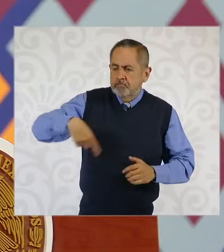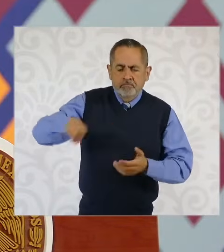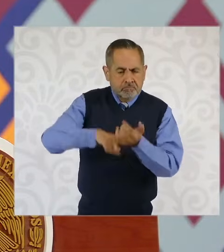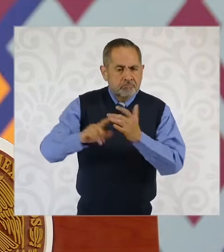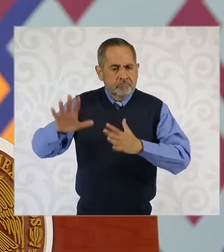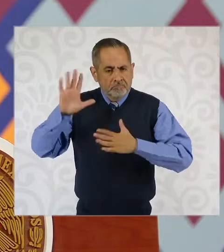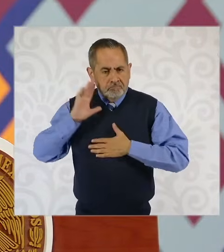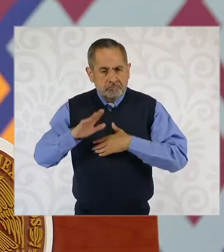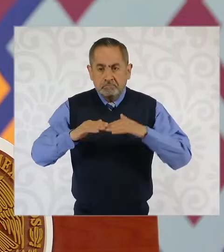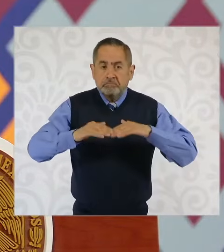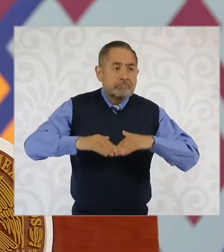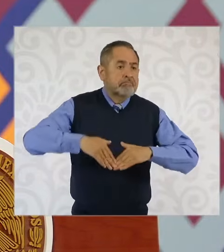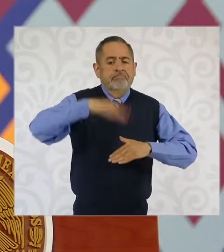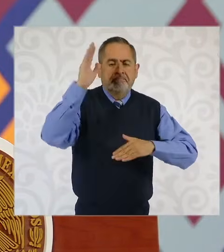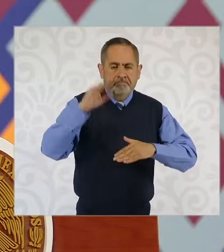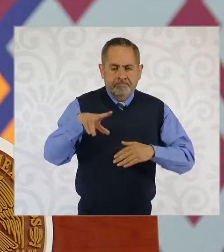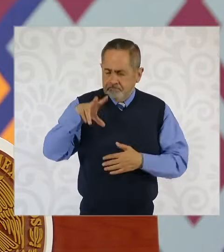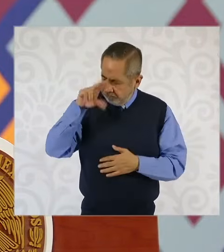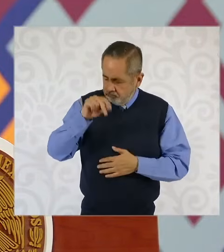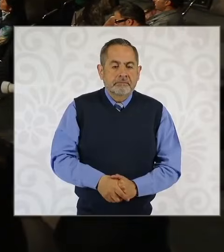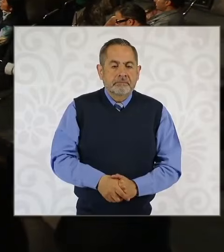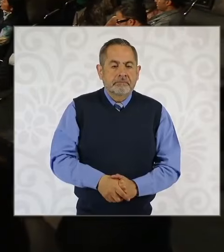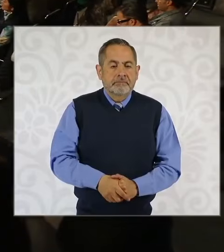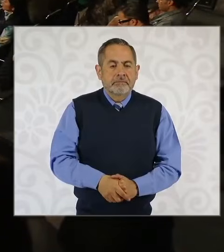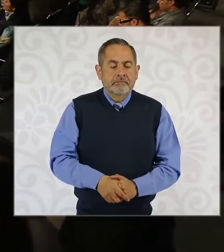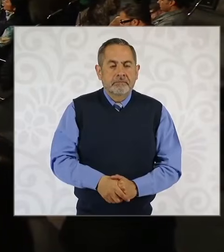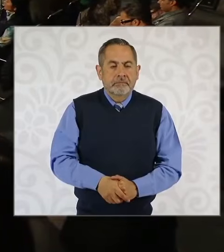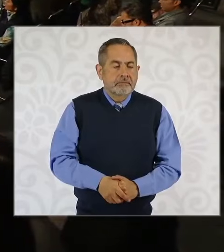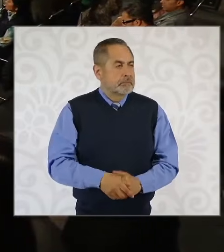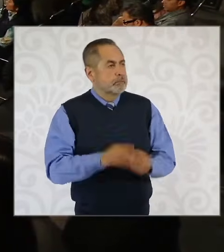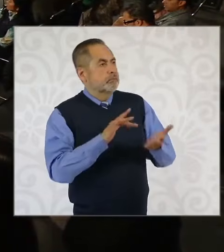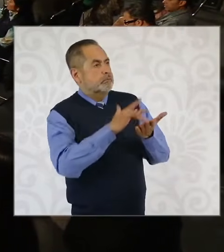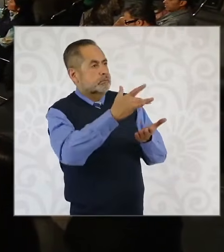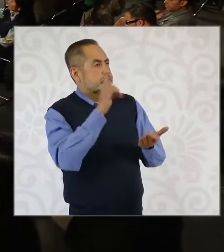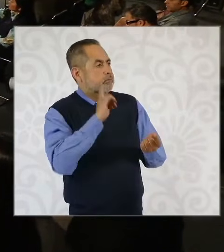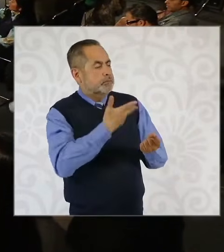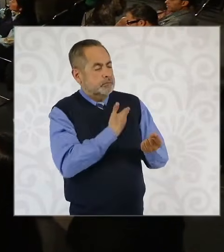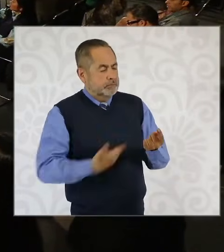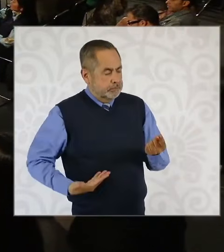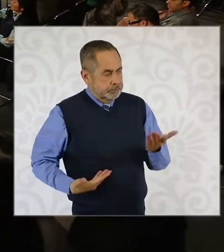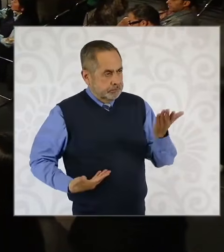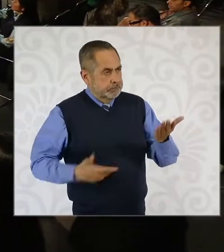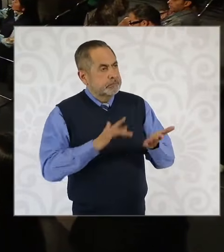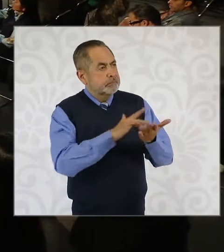es que no aumente de precio en términos reales Muchas gracias presidenta muy buenos días bueno